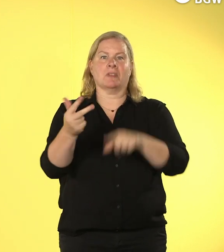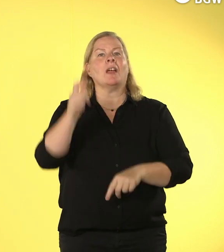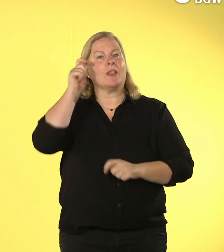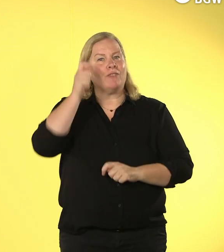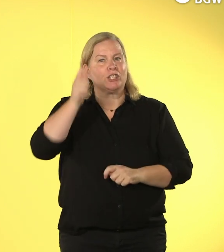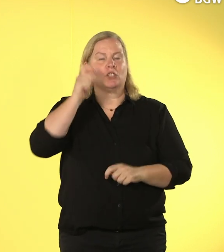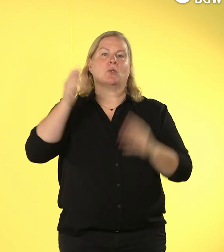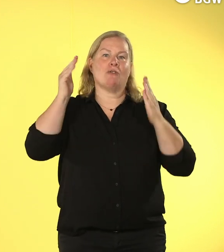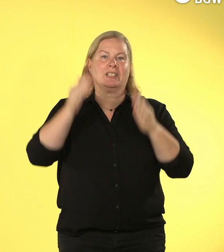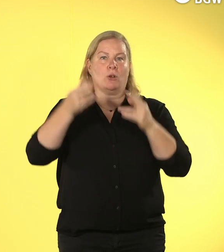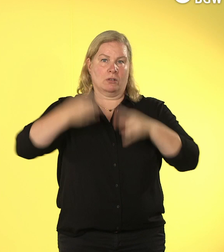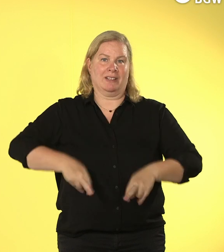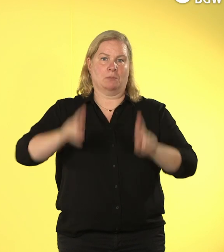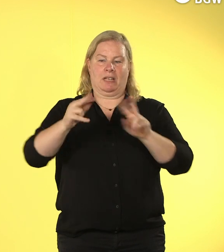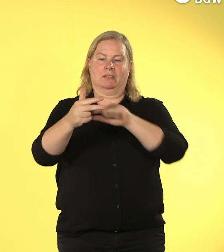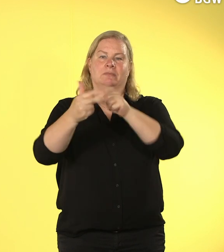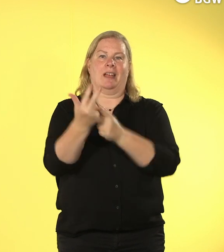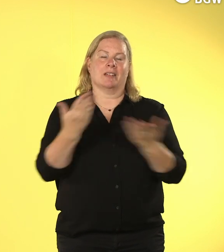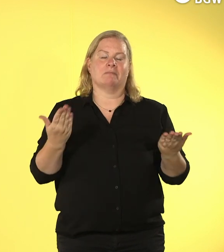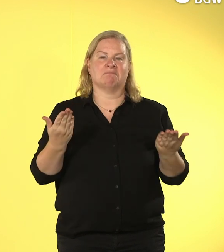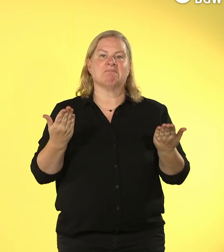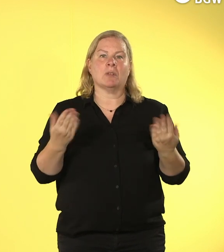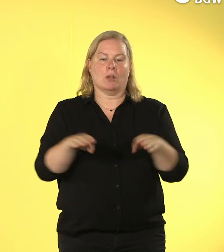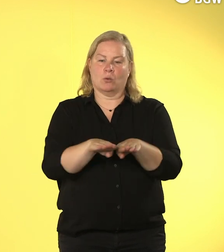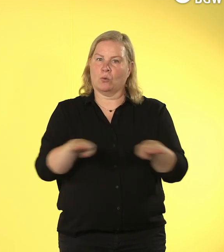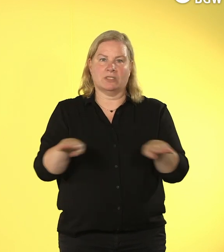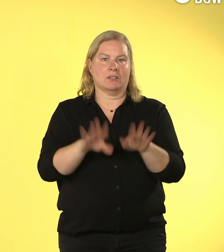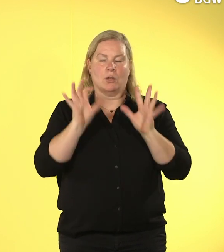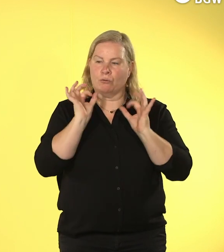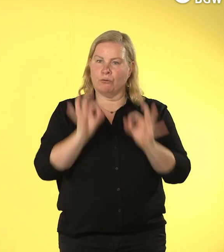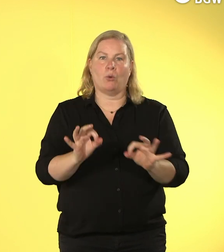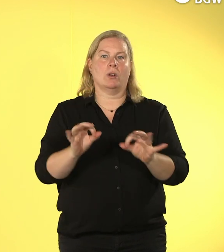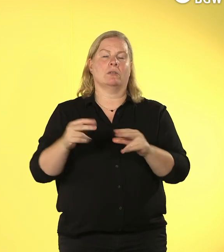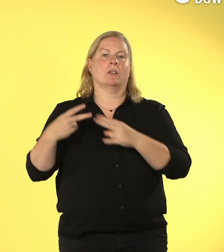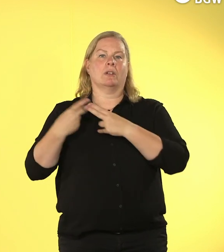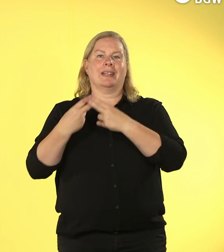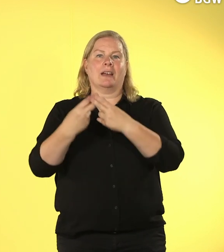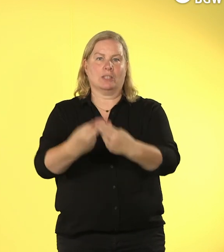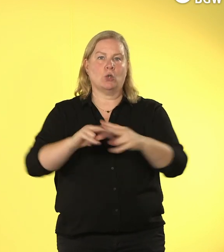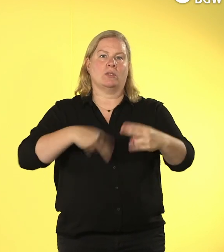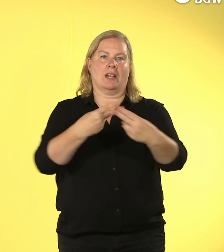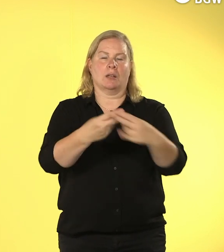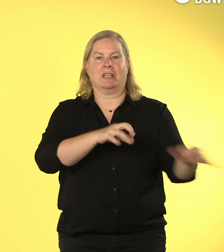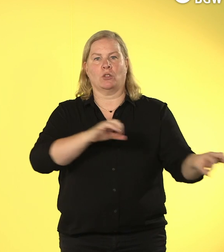sind die Grundpfeiler für generationsgerechte Führung. Oder für Führung allgemein.